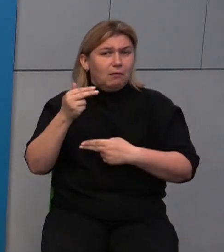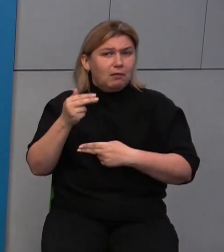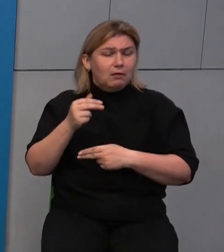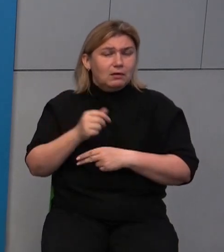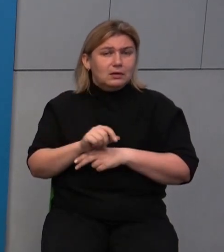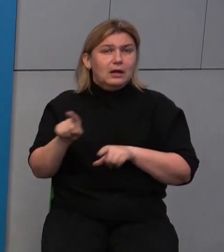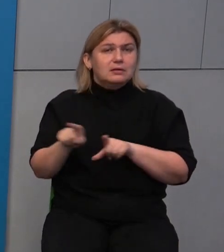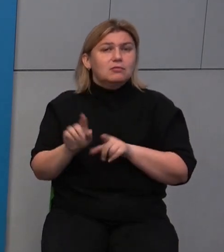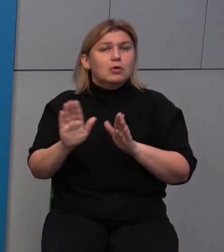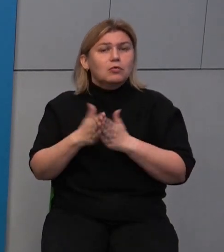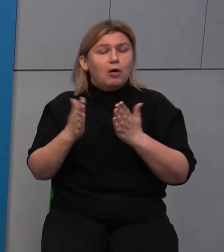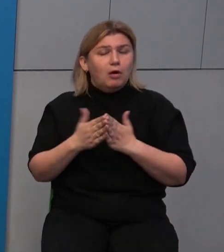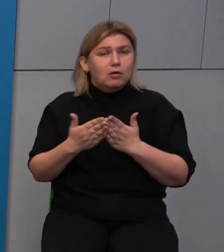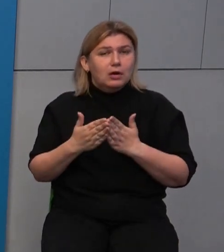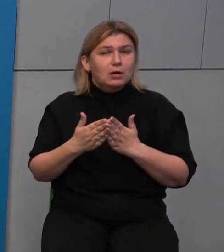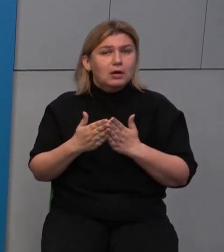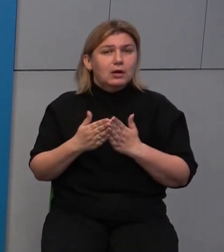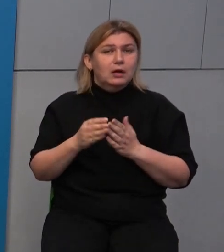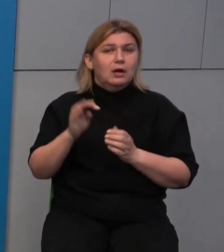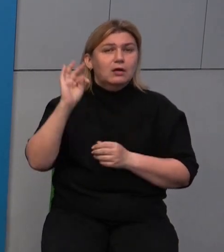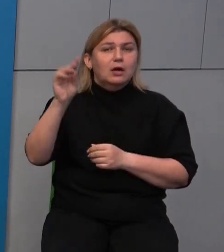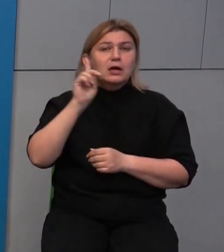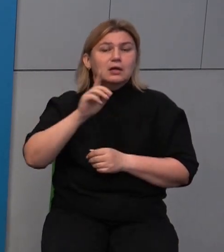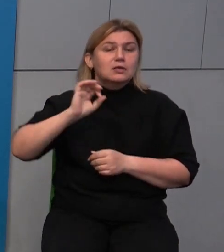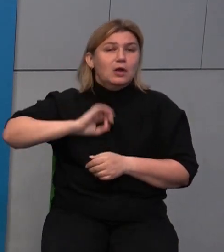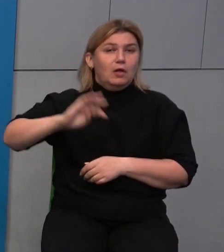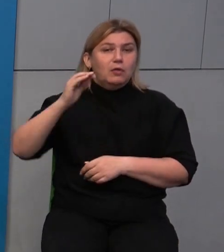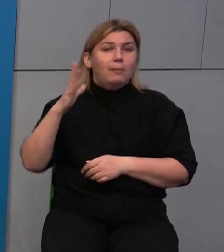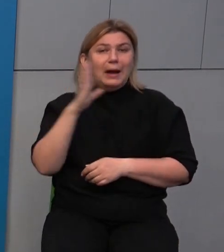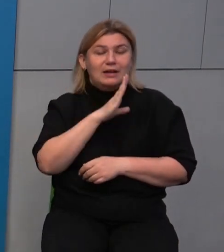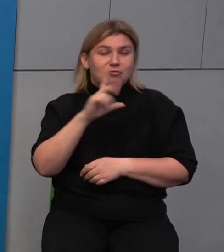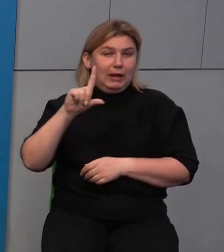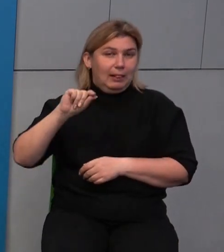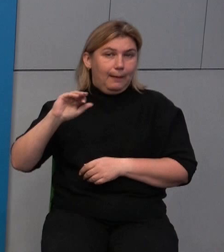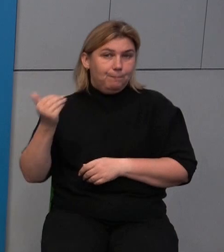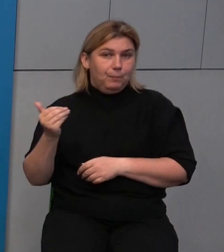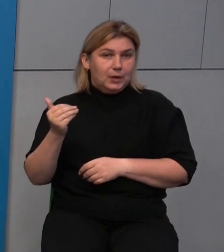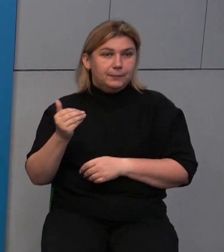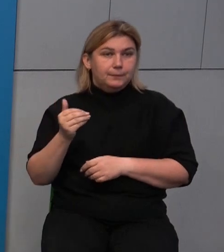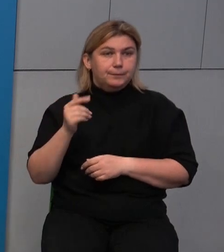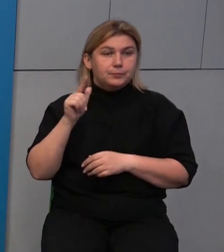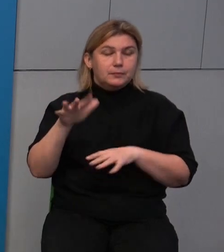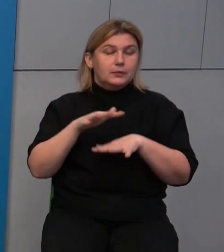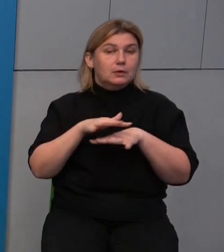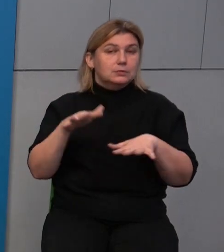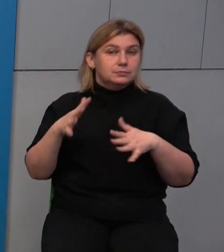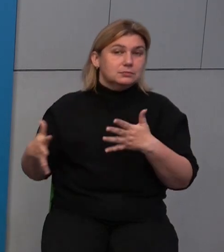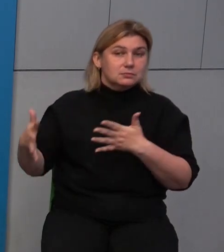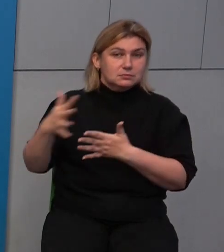z przyczynku jego syna, Tomasza Lema, też to tak naprawdę w dużej mierze jest zbiór różnego rodzaju anegdot,